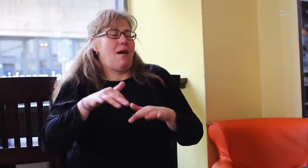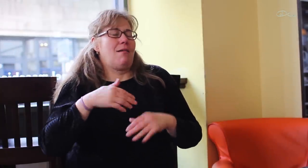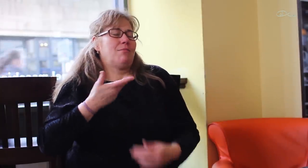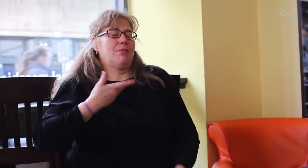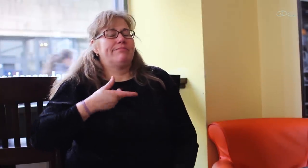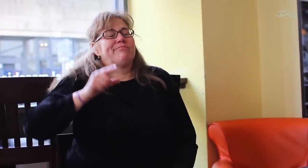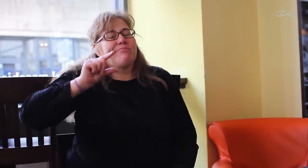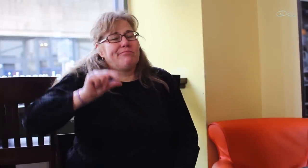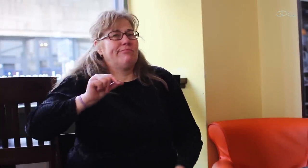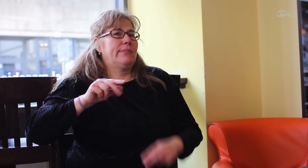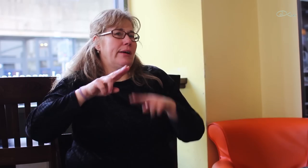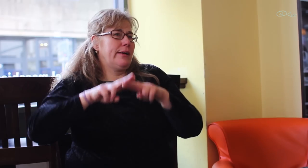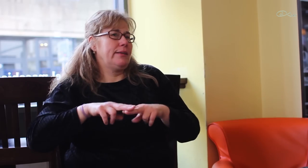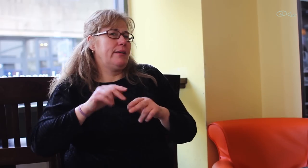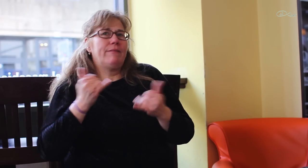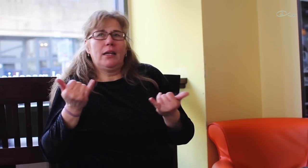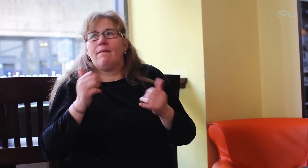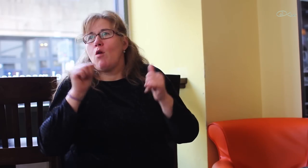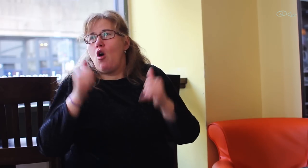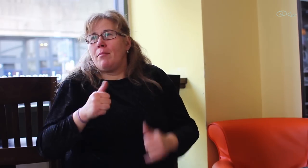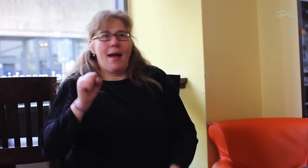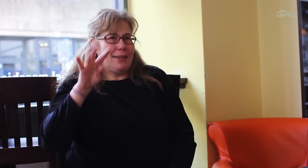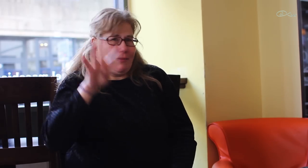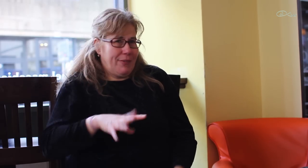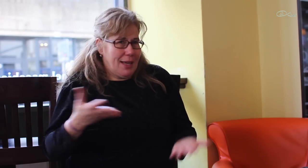Deshalb bekomme ich auch wenig Geld. Es ist etwa so viel wie Hartz IV.